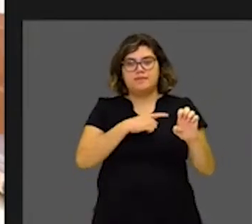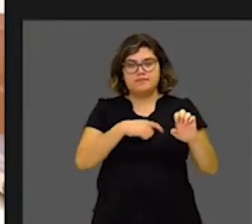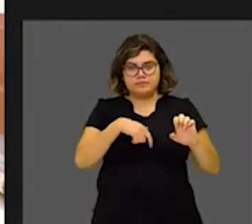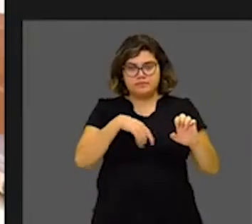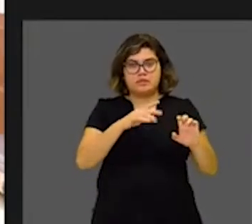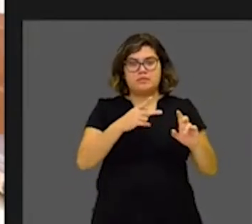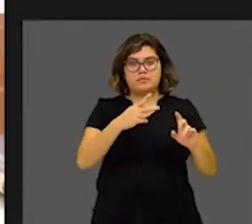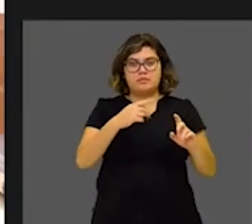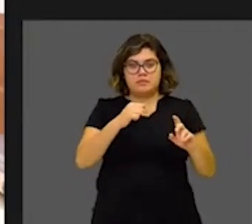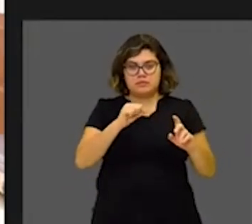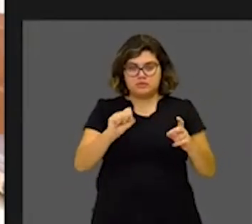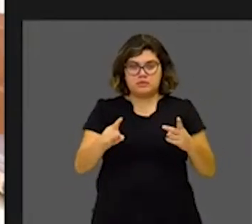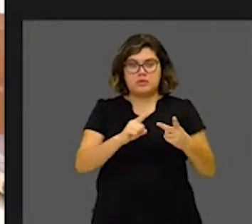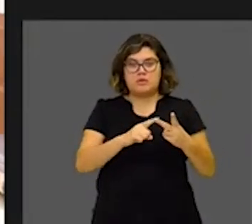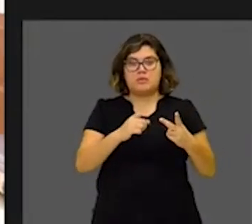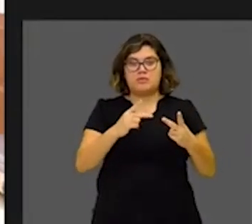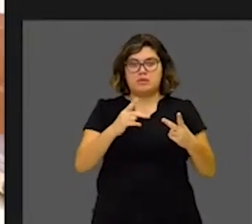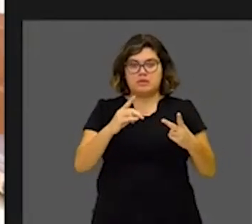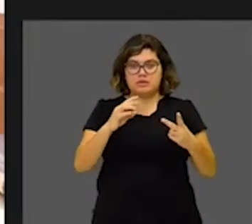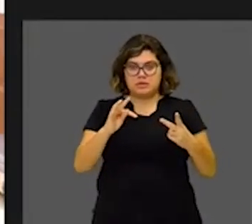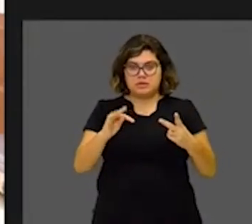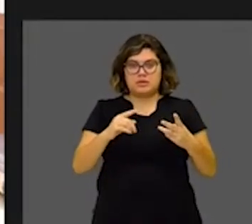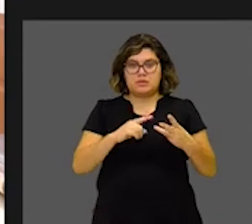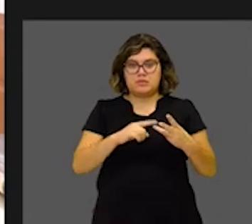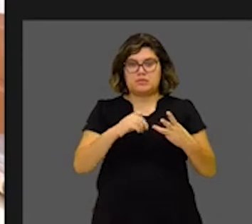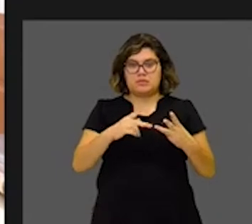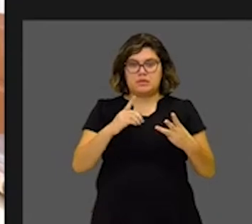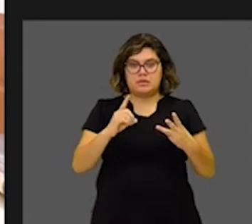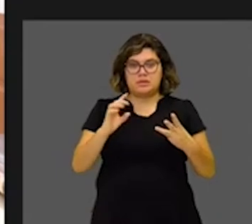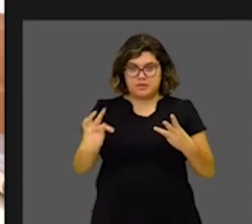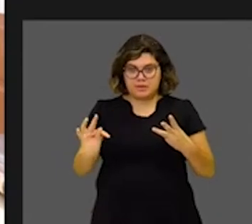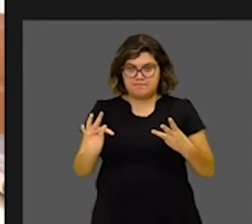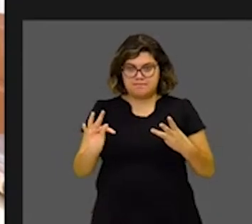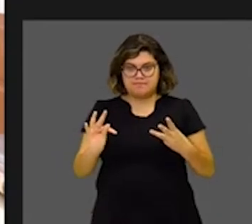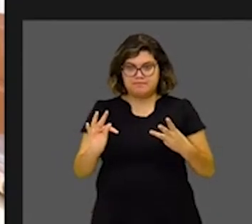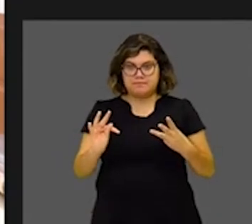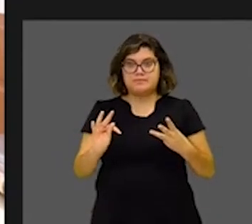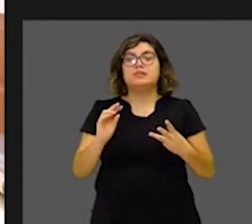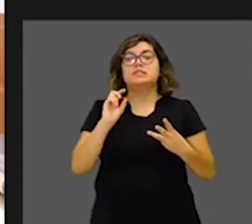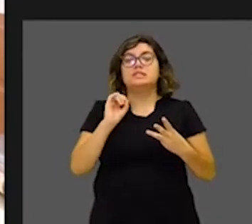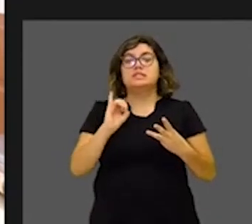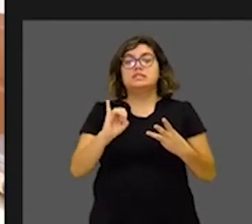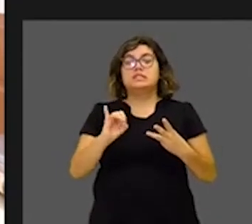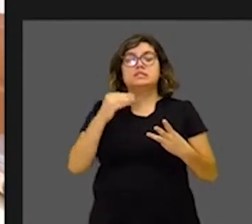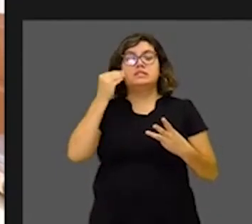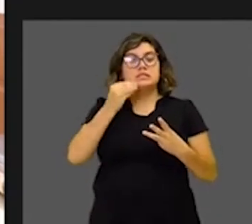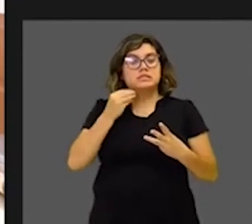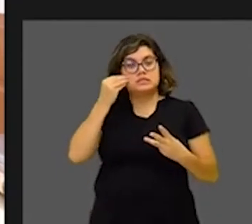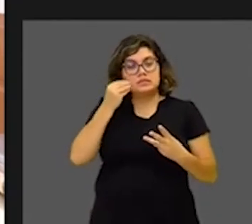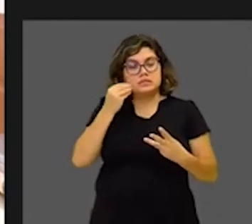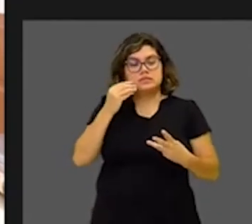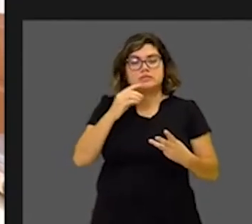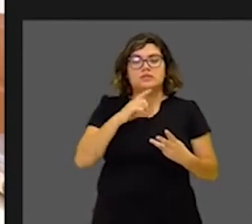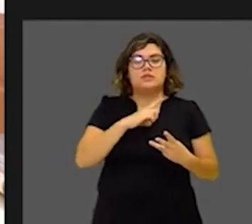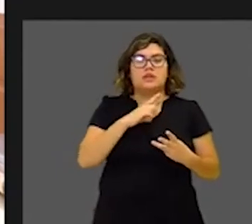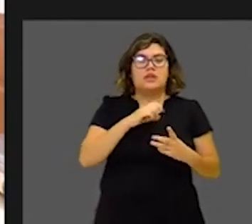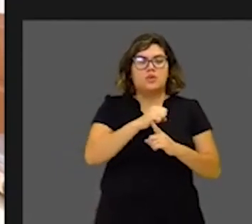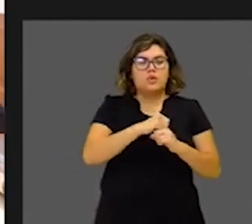PT e no PDP é E aí se essa é uma experiência né que está sociologica mente vivenciada com